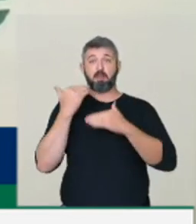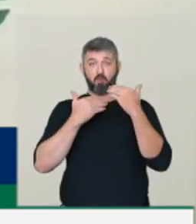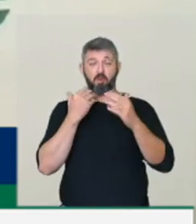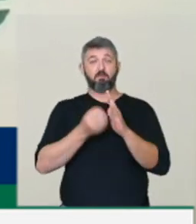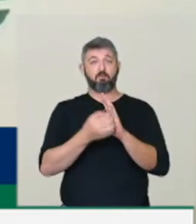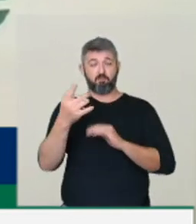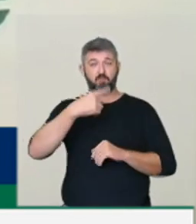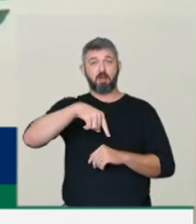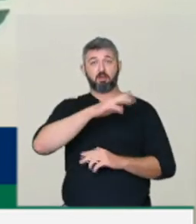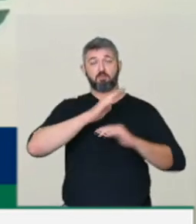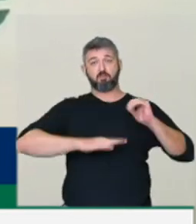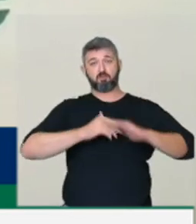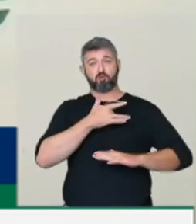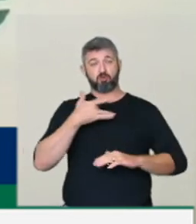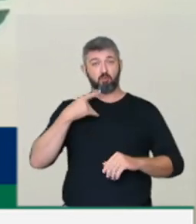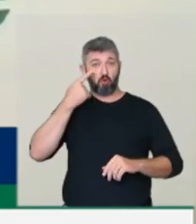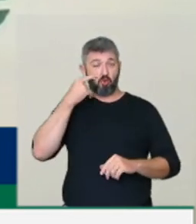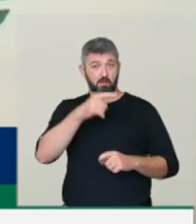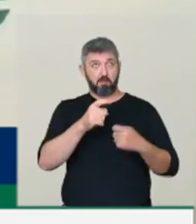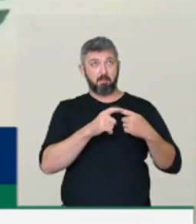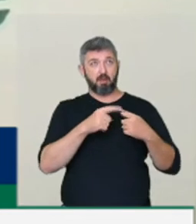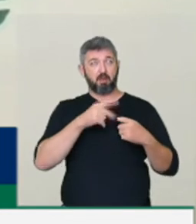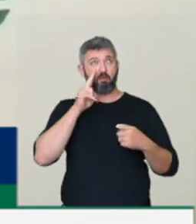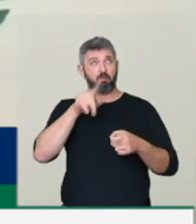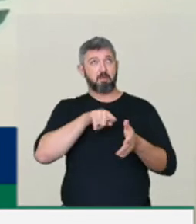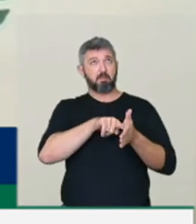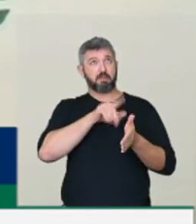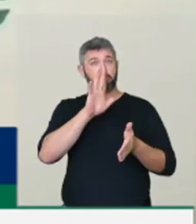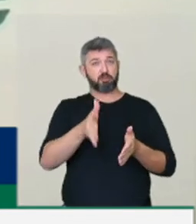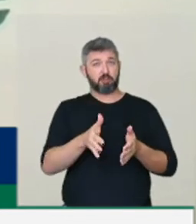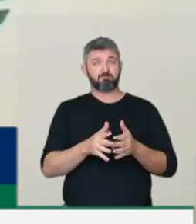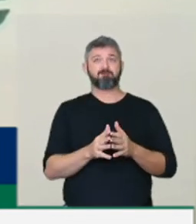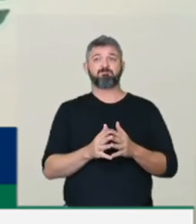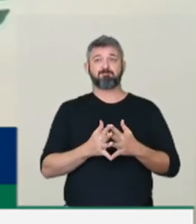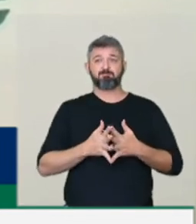TAMBÉM ESTAMOS PERDENDO PRA COVID. SÓ MÉDICOS, EU VI UM LEVANTAMENTO, ESSE LEVANTAMENTO É DE ONTEM, NÓS